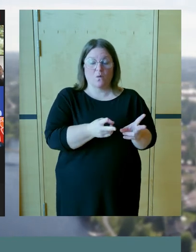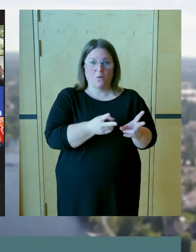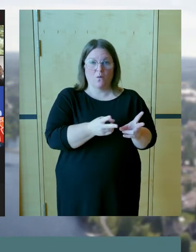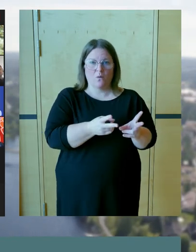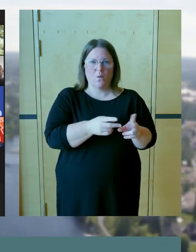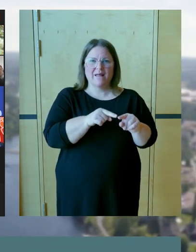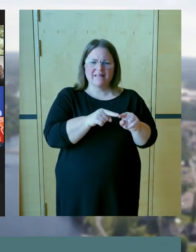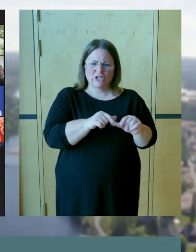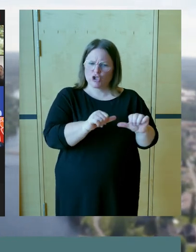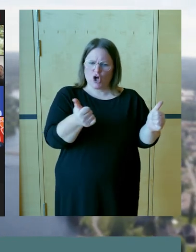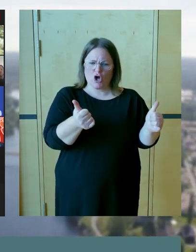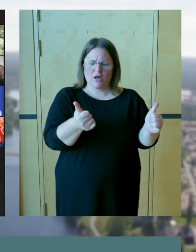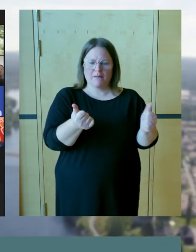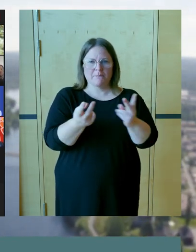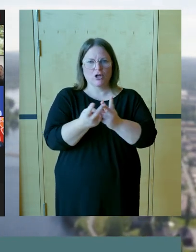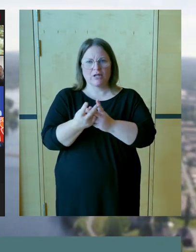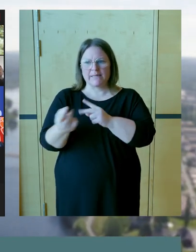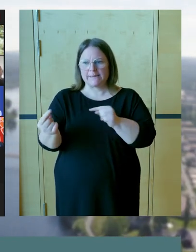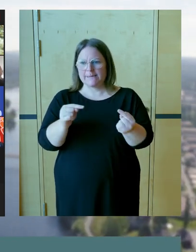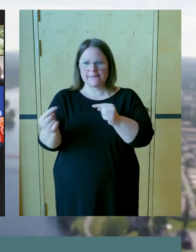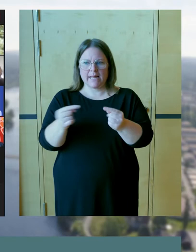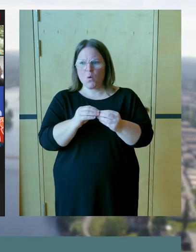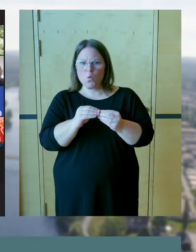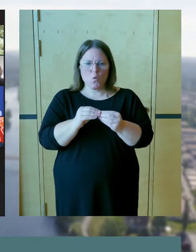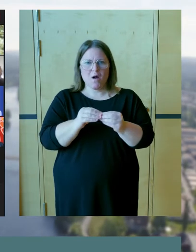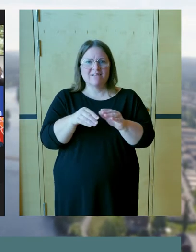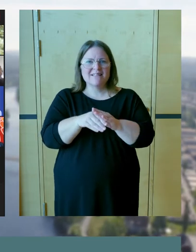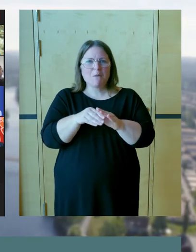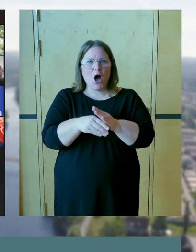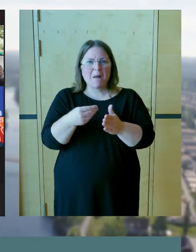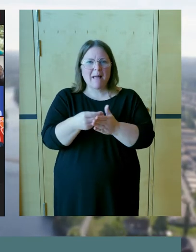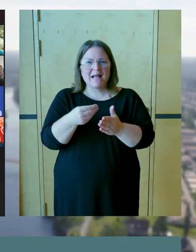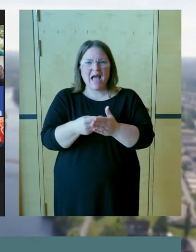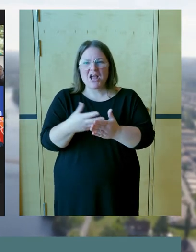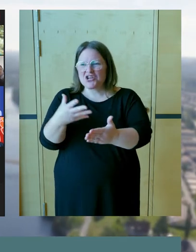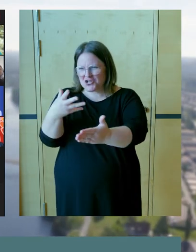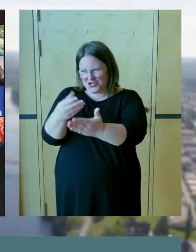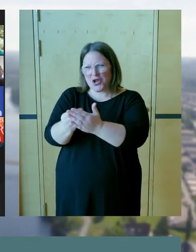Restaurang p l som att det snöar som att man sparar pengar på att handla saker som är på rea det gör man inte